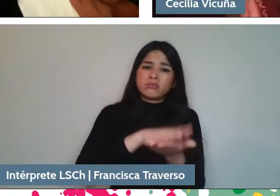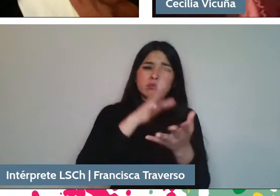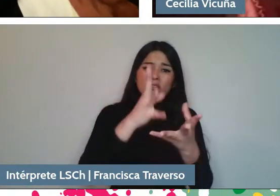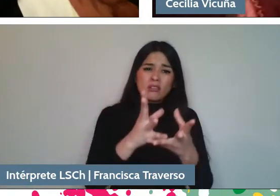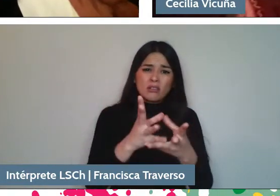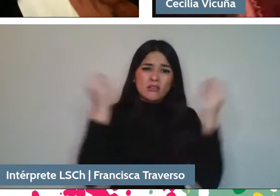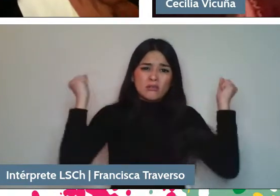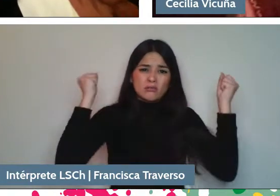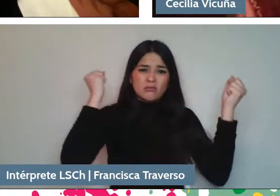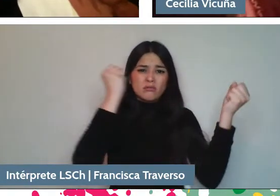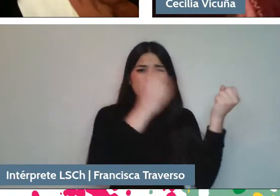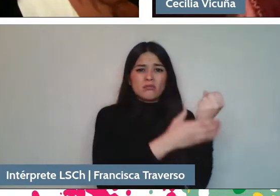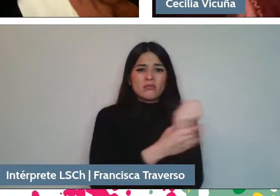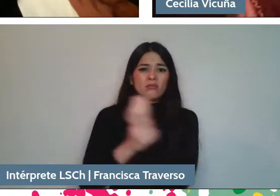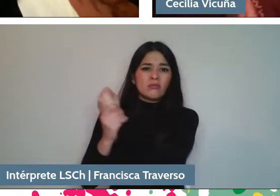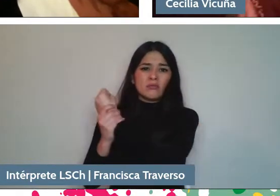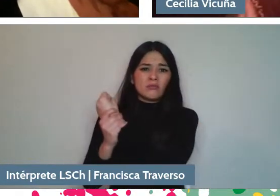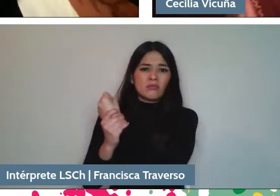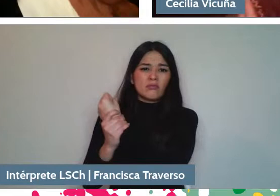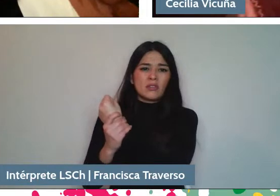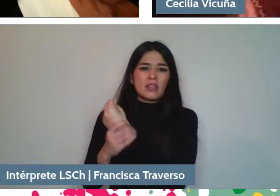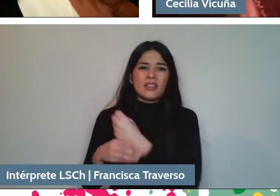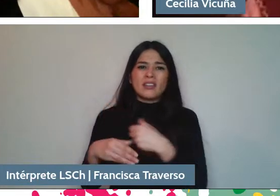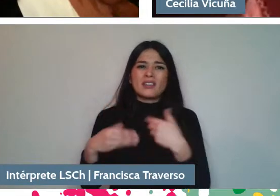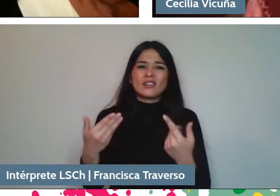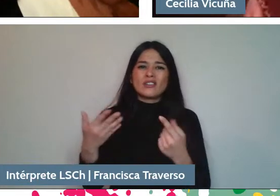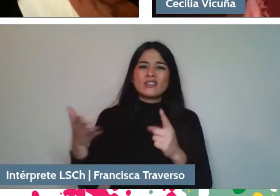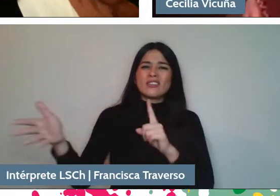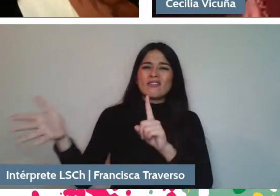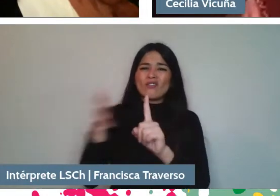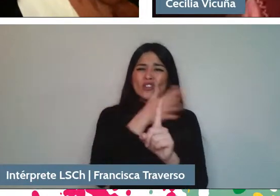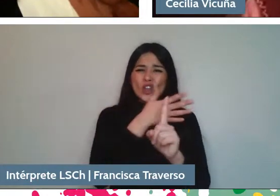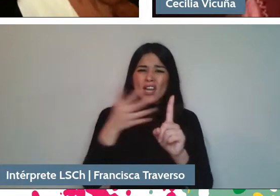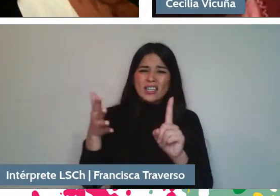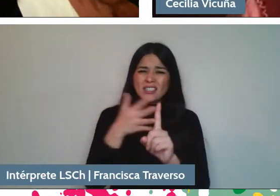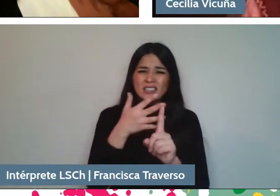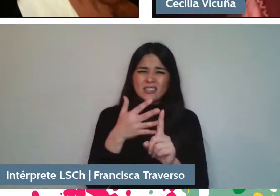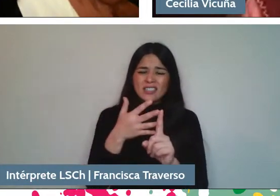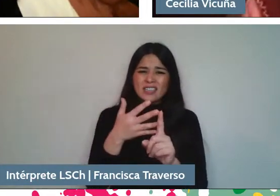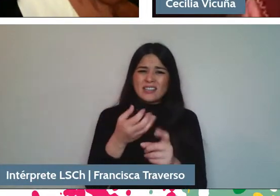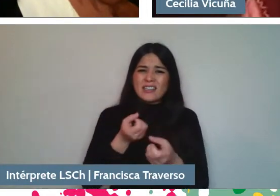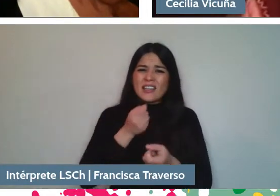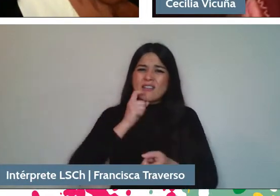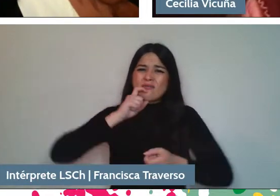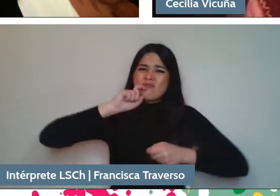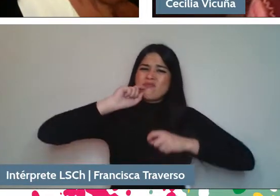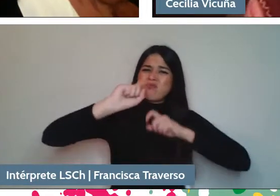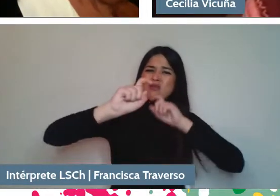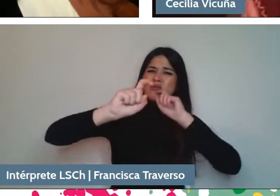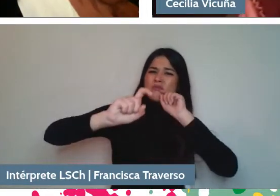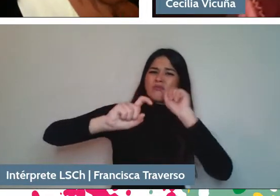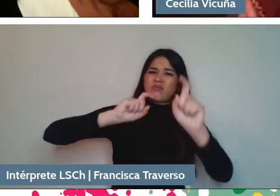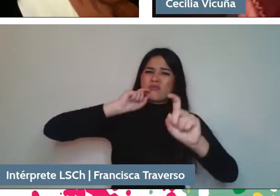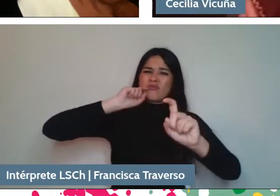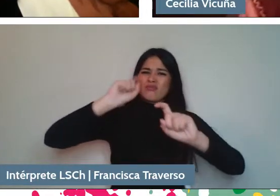Entonces, la violencia del lenguaje se traduce rápidamente en violencia física.